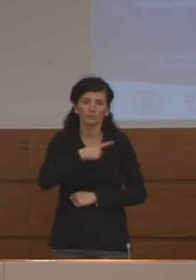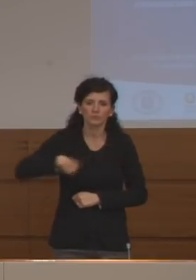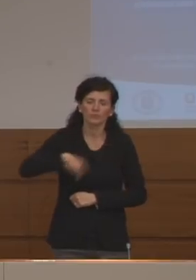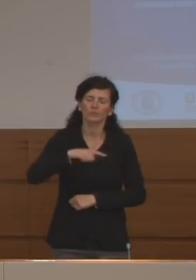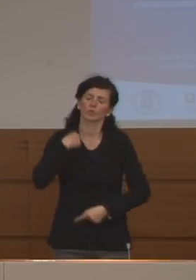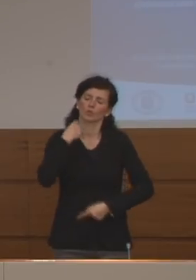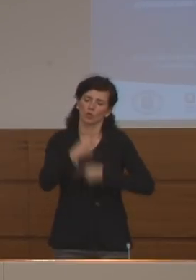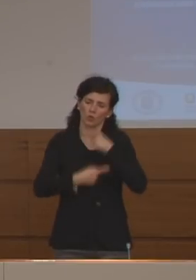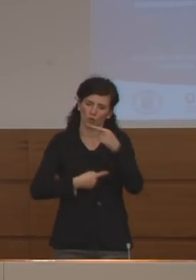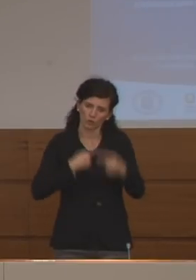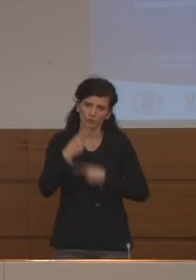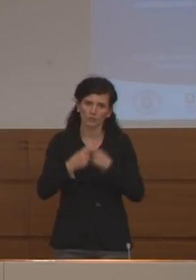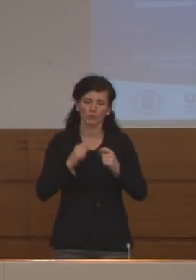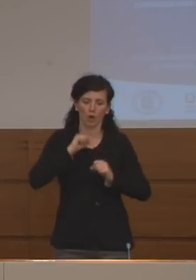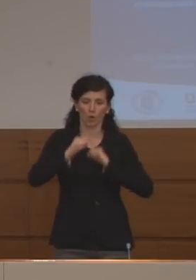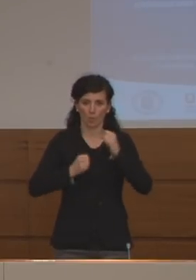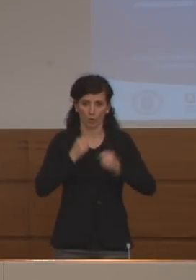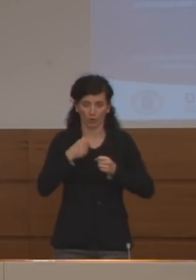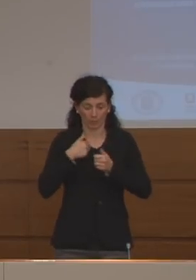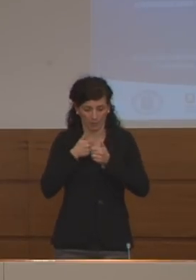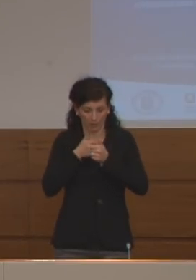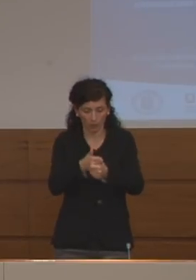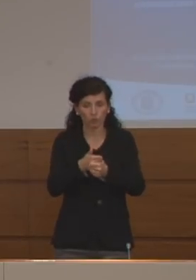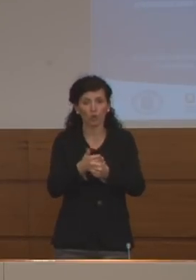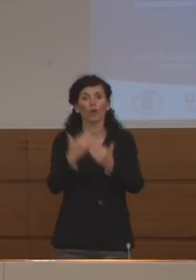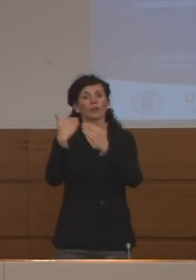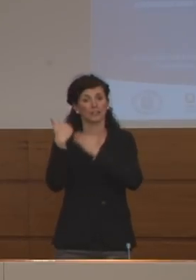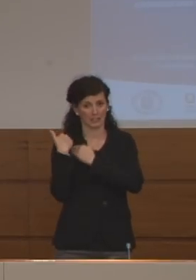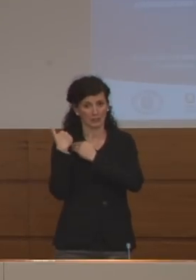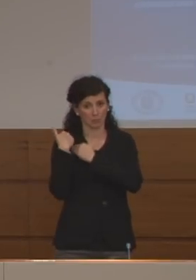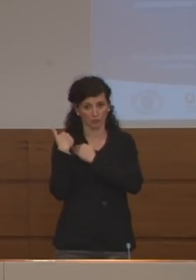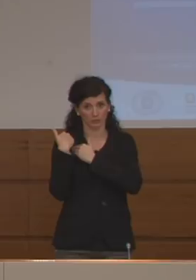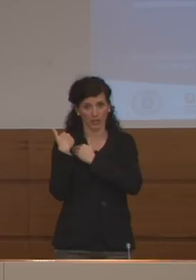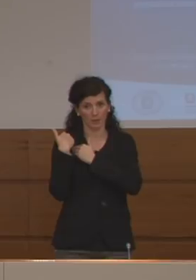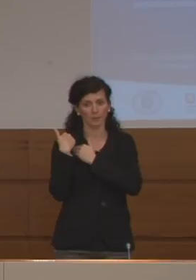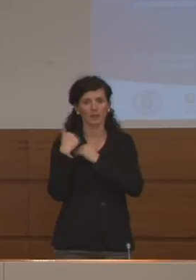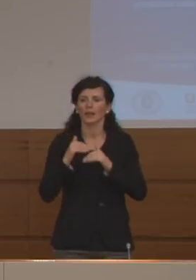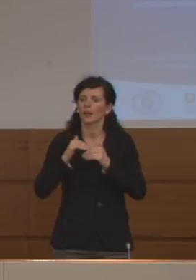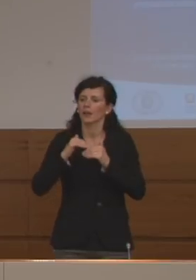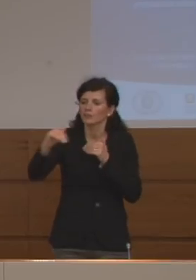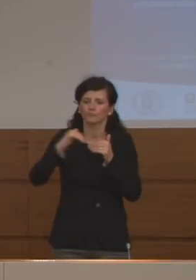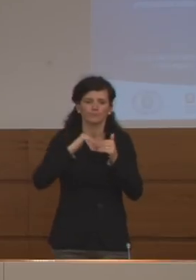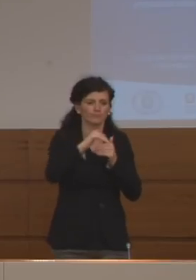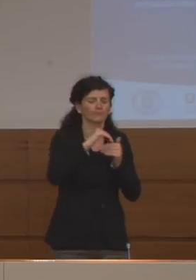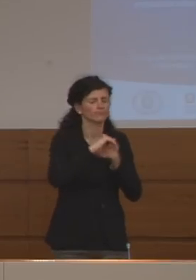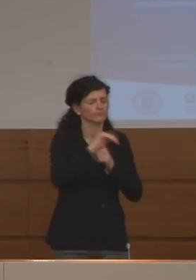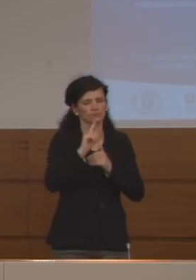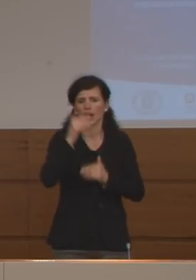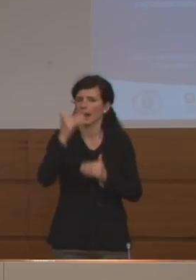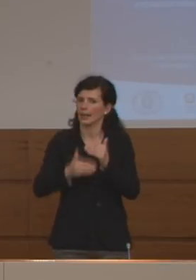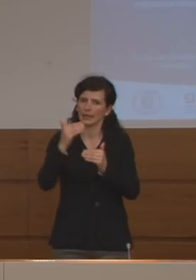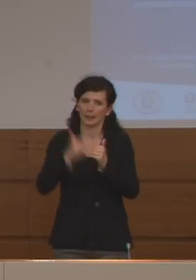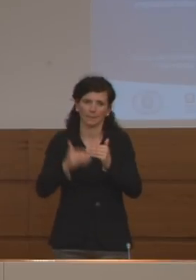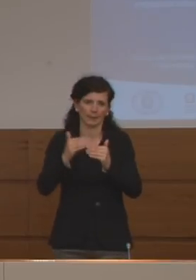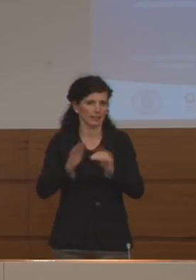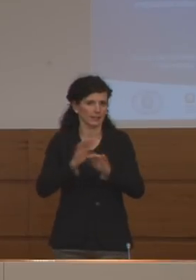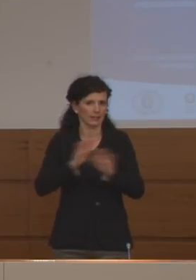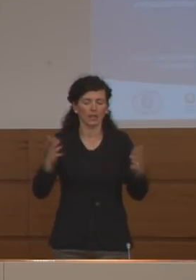comportamenti responsabili, dobbiamo limitare gli spostamenti. E questo non